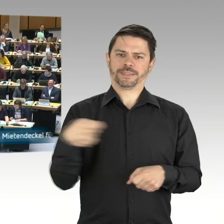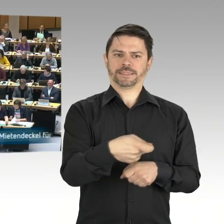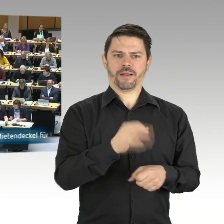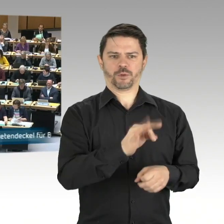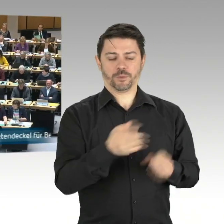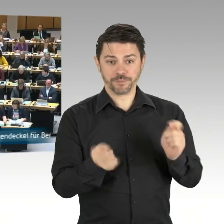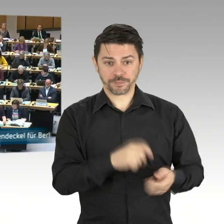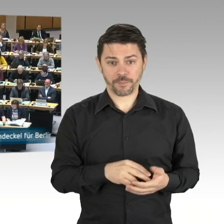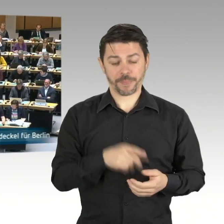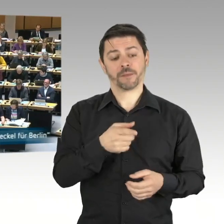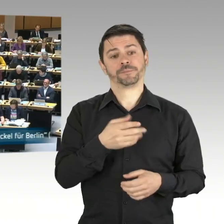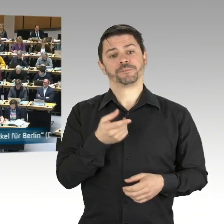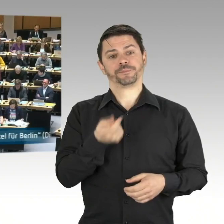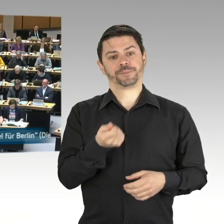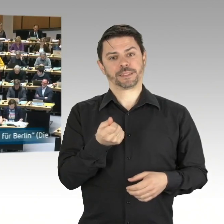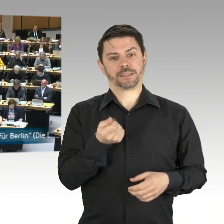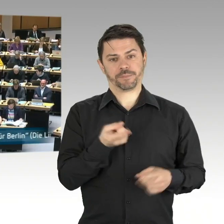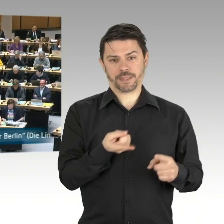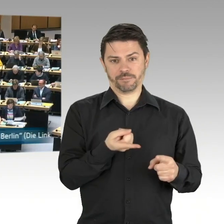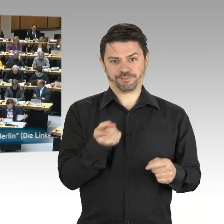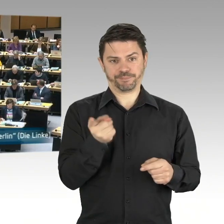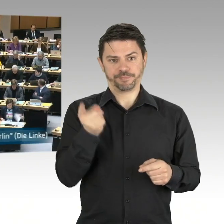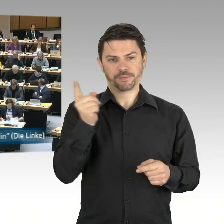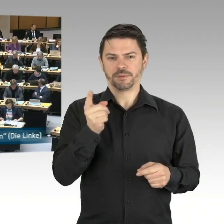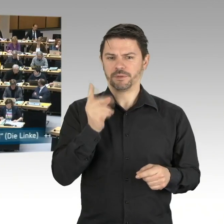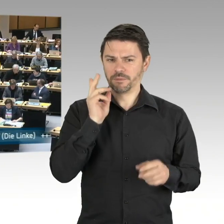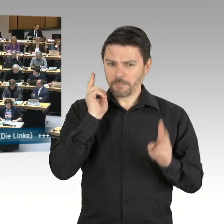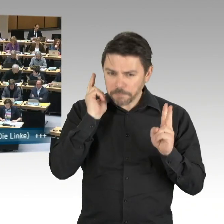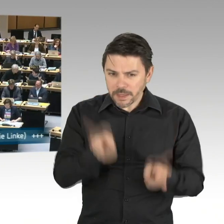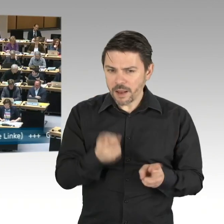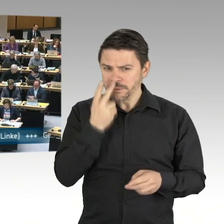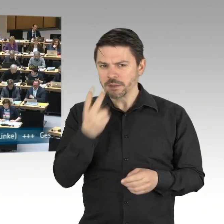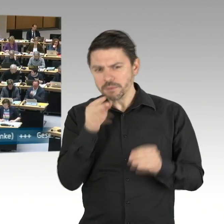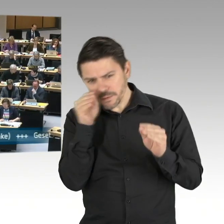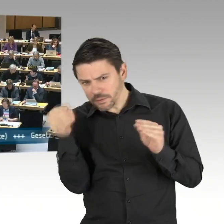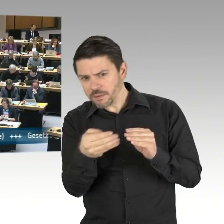die Reden von Ludwig Erhard anhören, um zu verstehen,